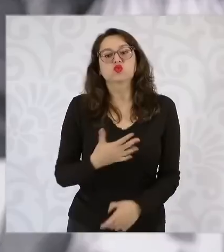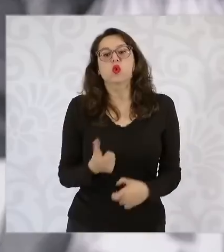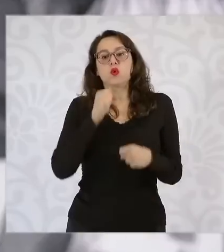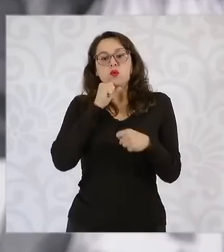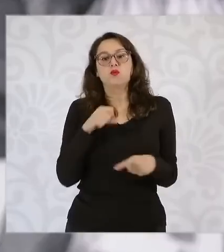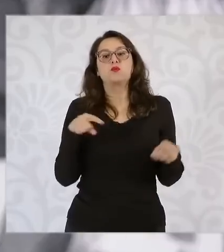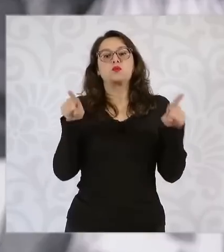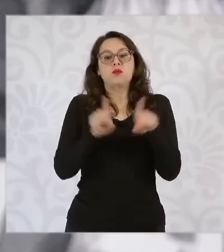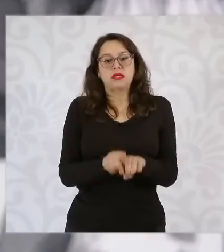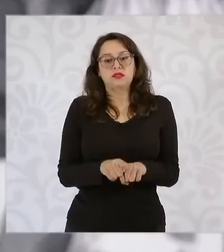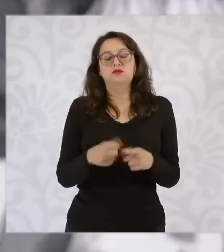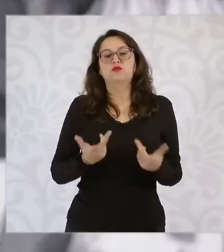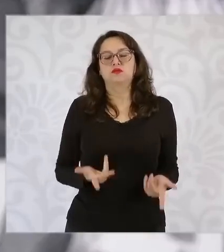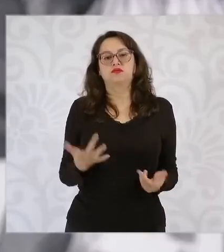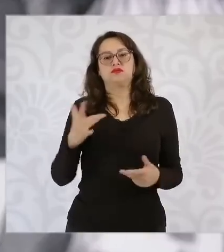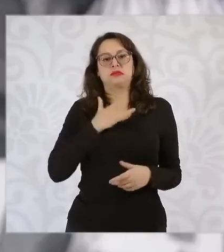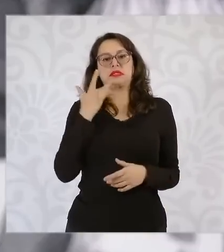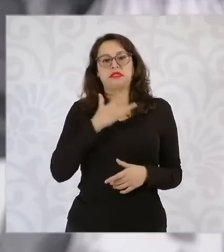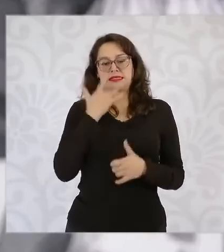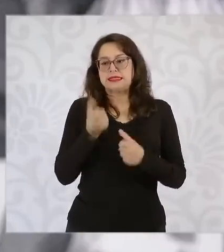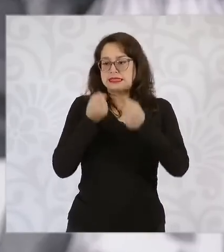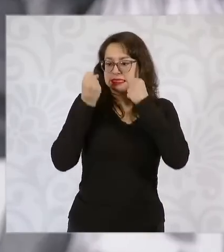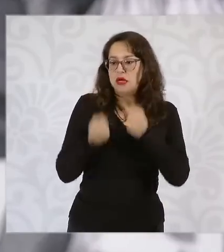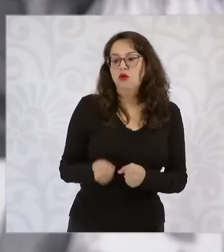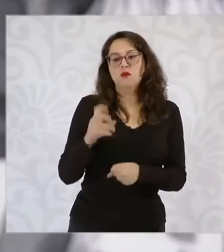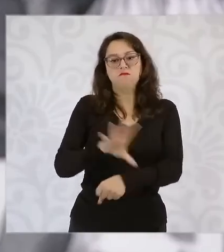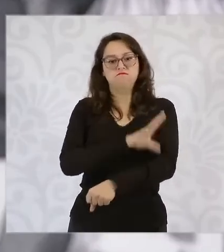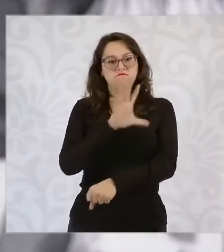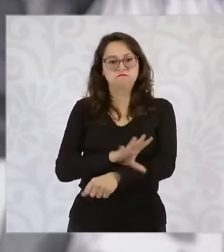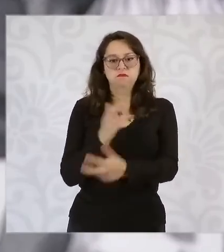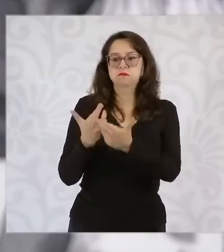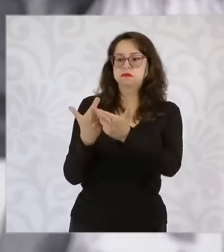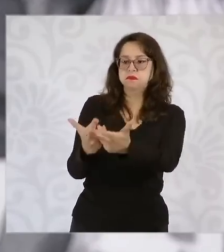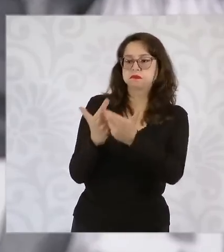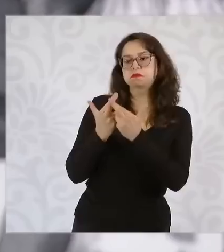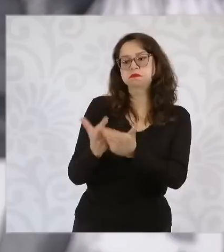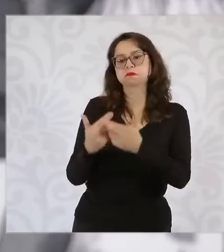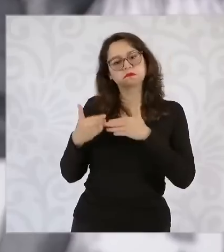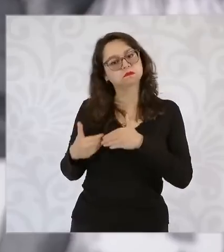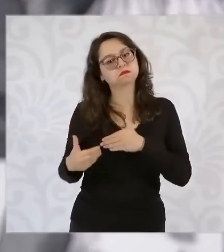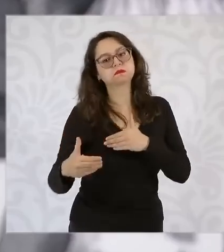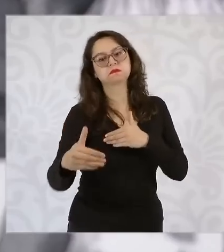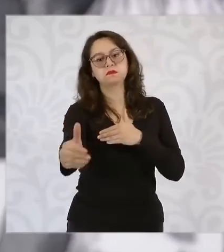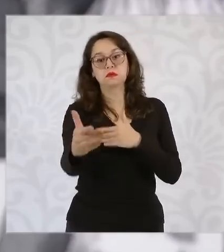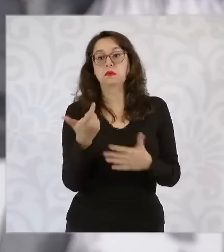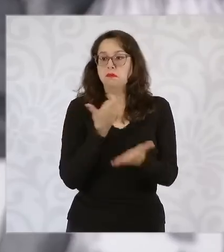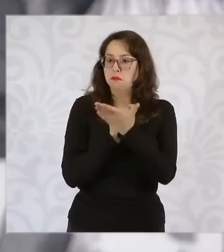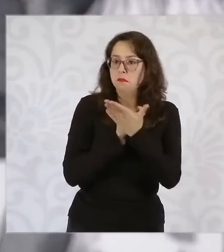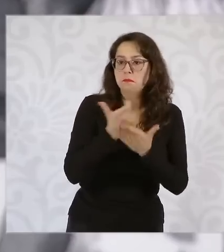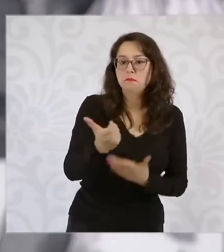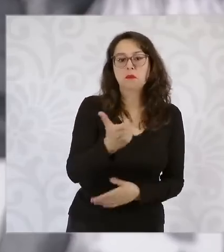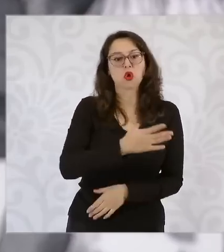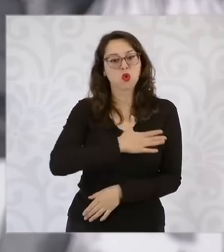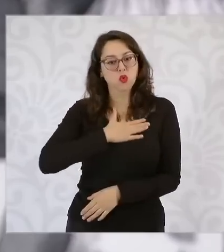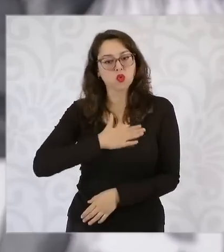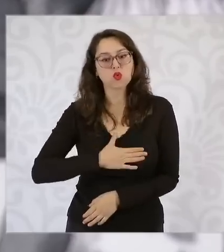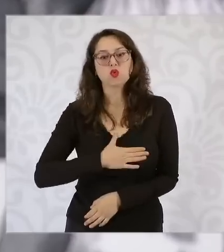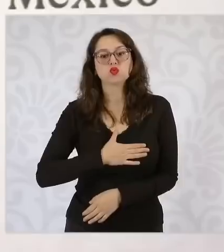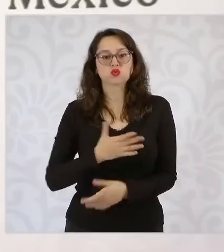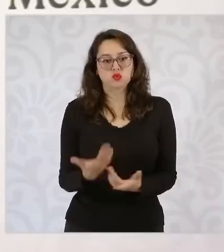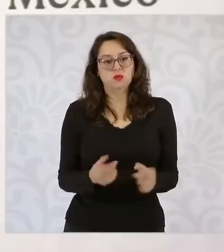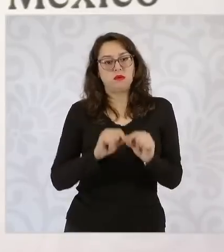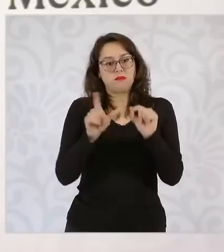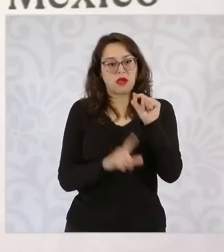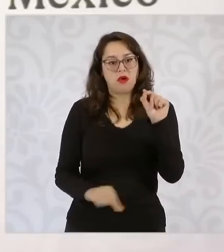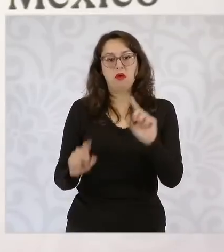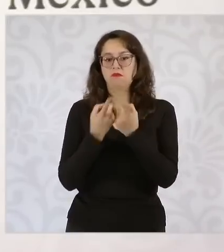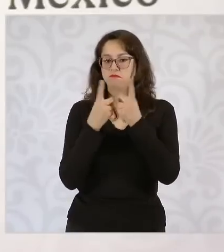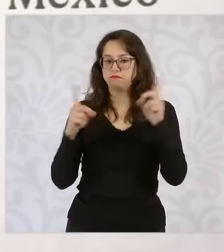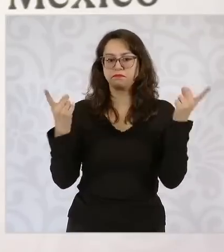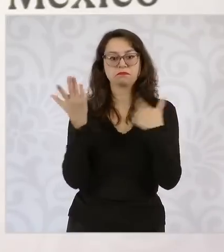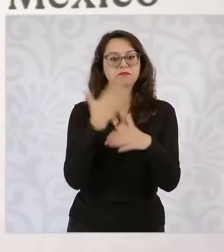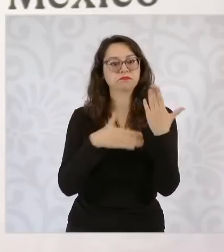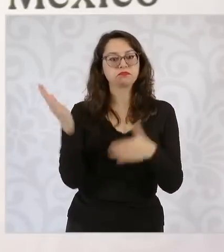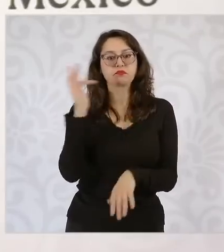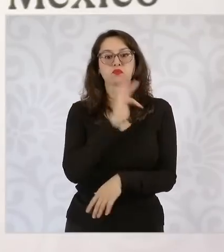haya energía suficiente y a costos accesibles para el desarrollo del país entonces Quiero felicitar